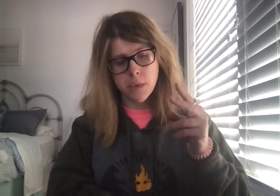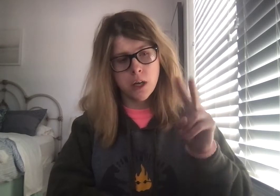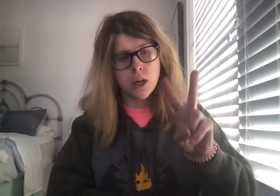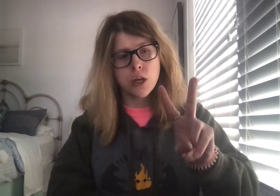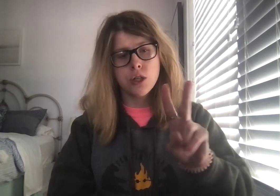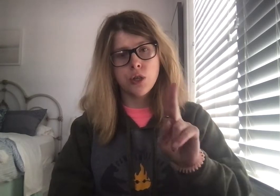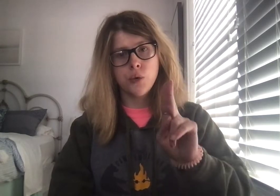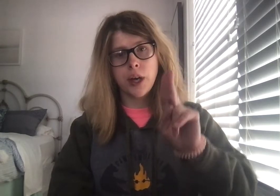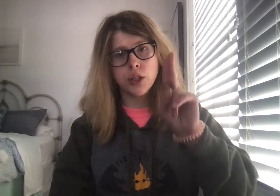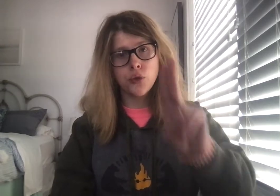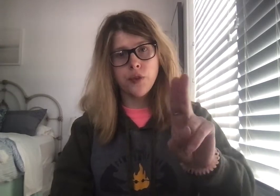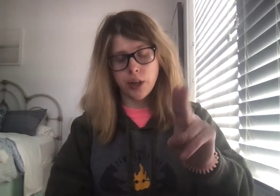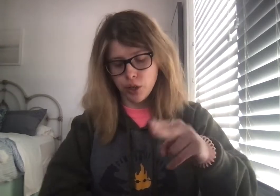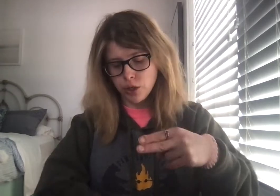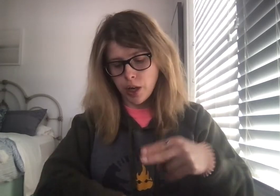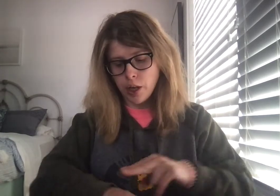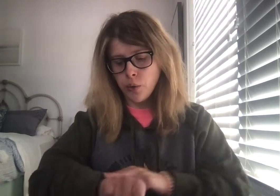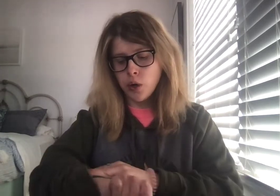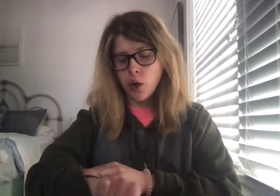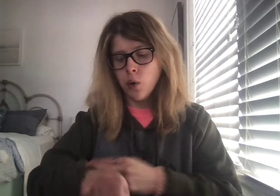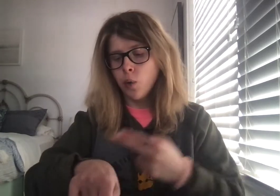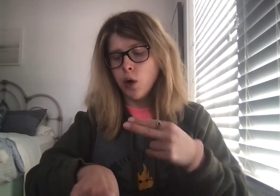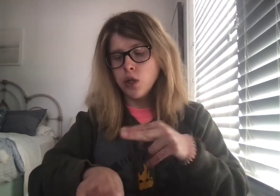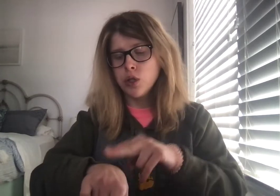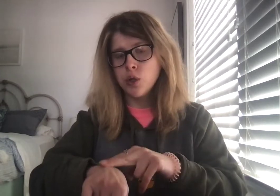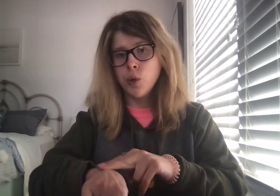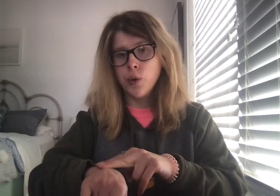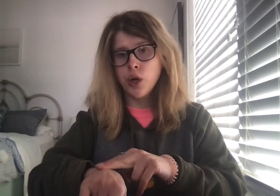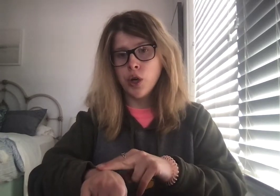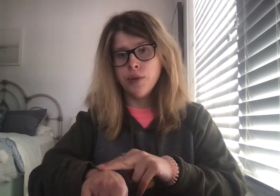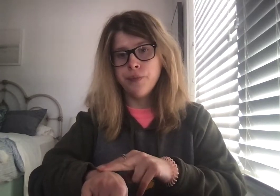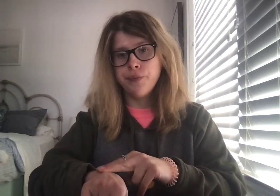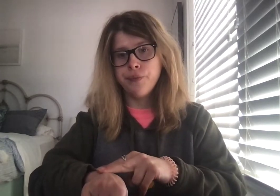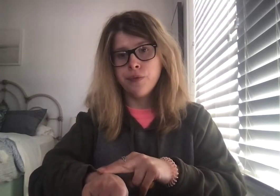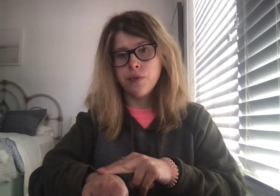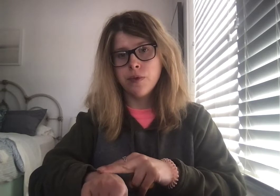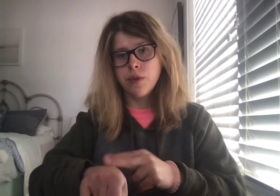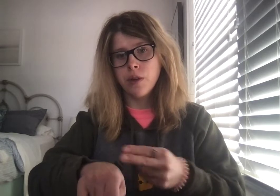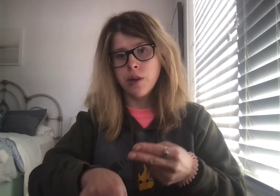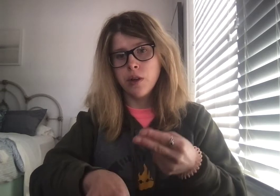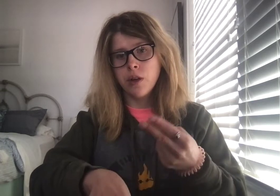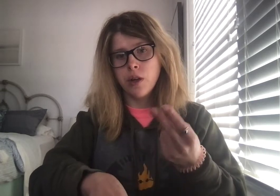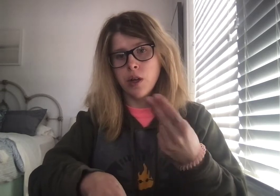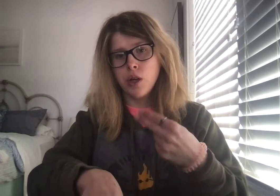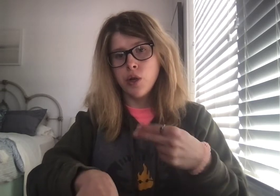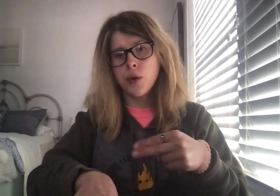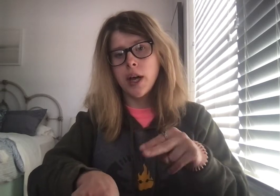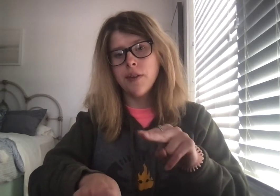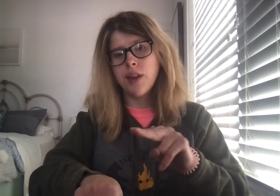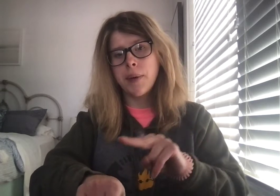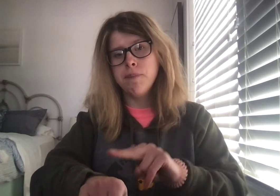you take two finger and go to your wrist